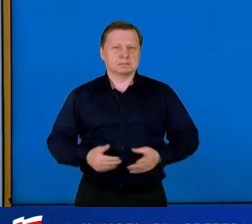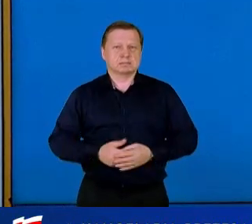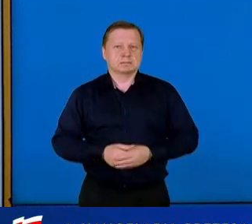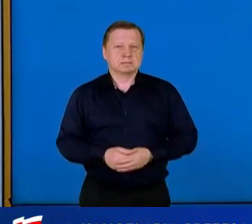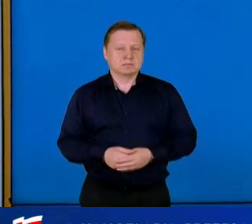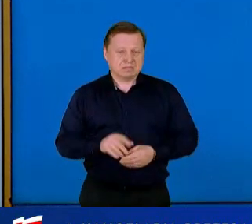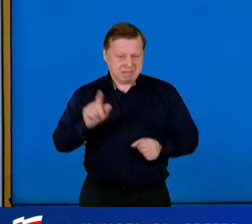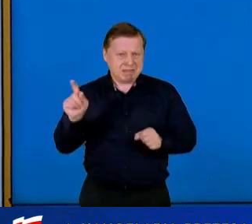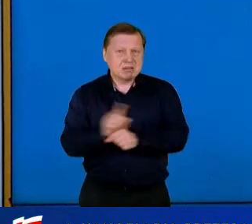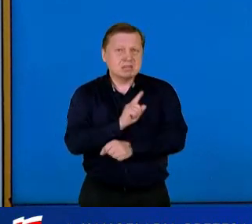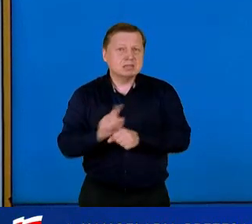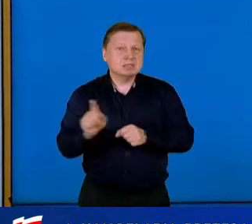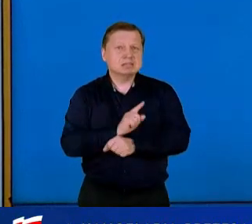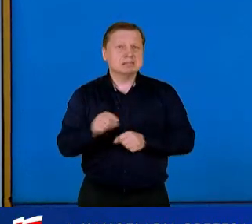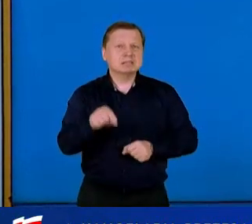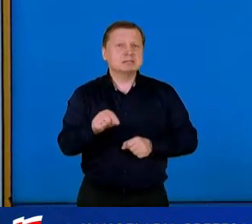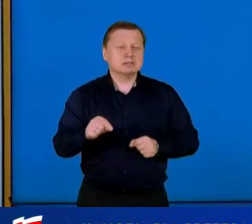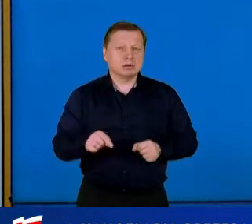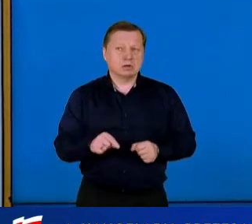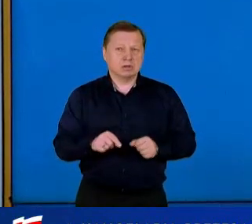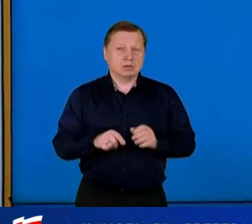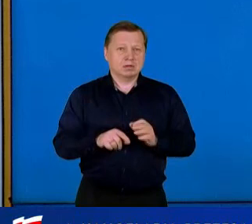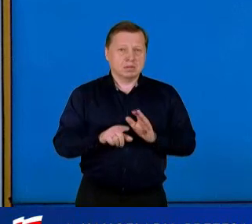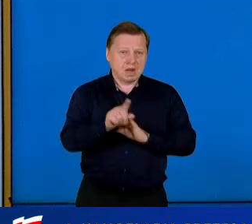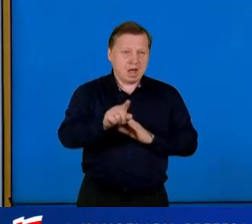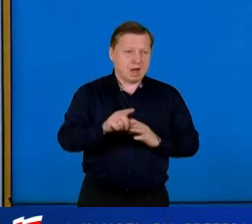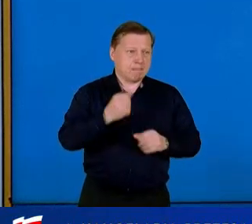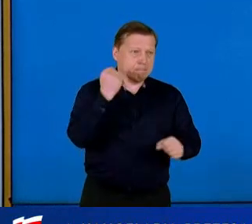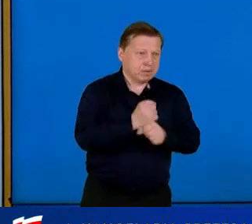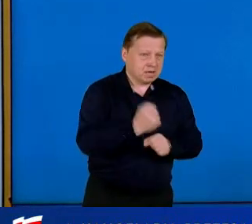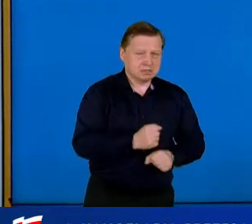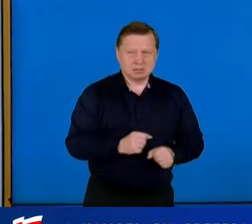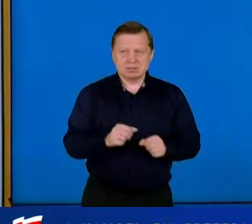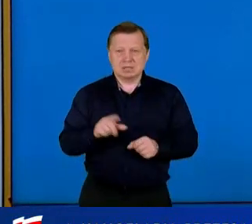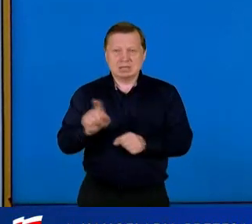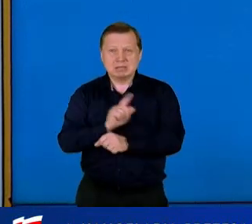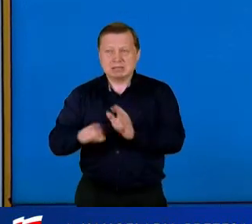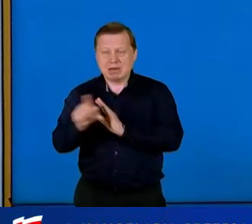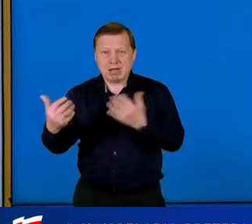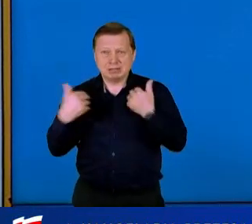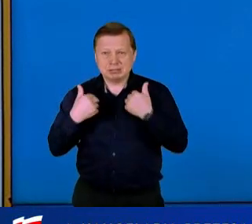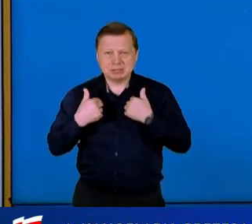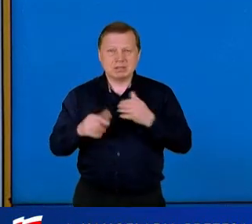To ryzyko jest ryzykiem również dla miejsc pracy, dla życia bardzo wielu milionów Polaków.